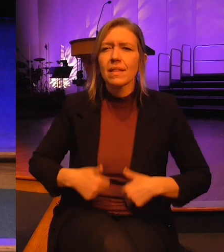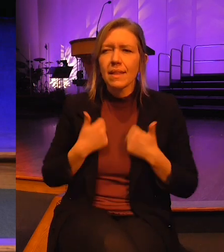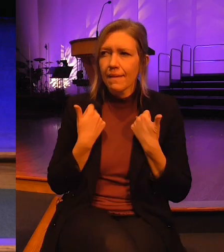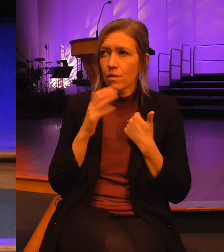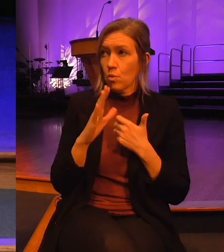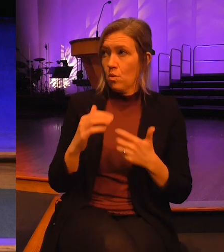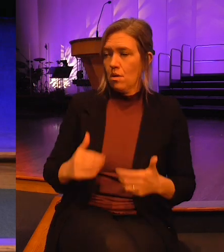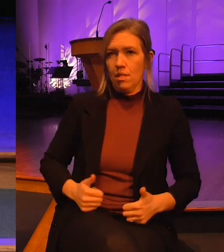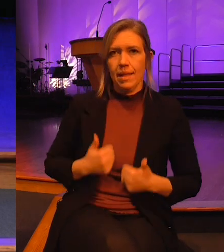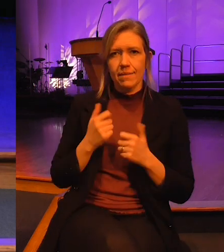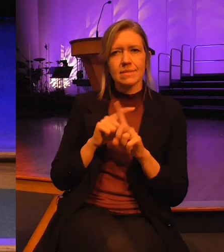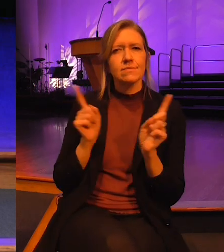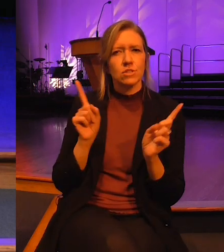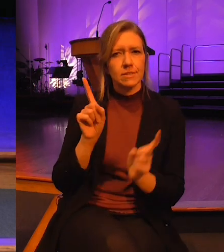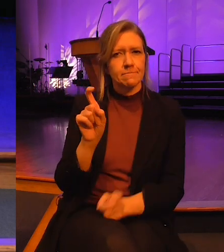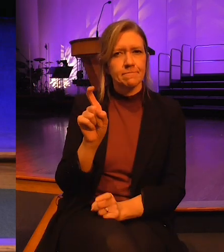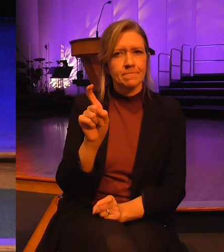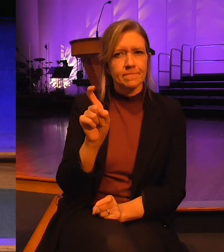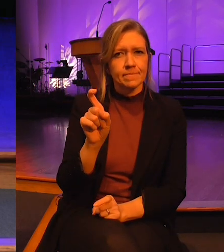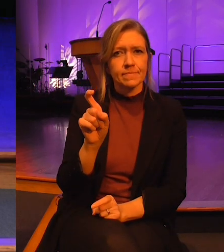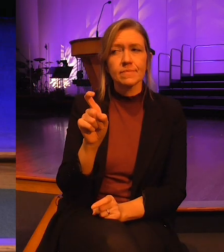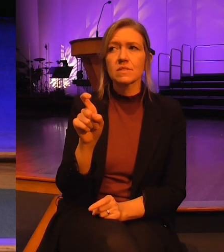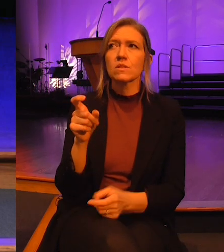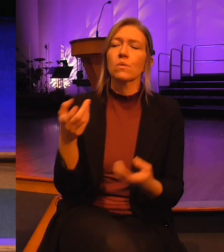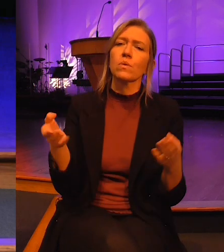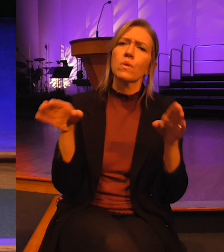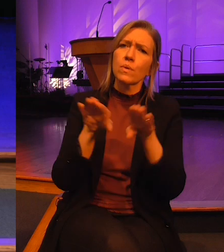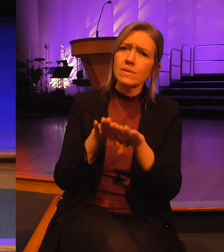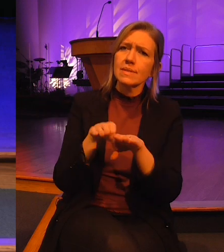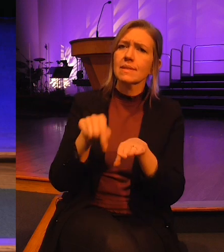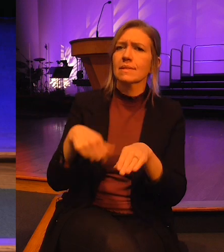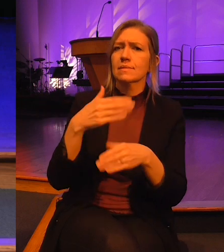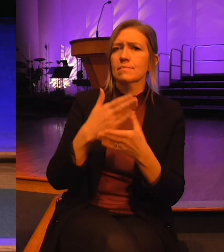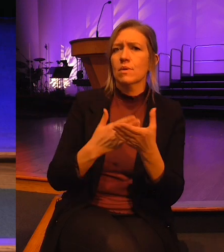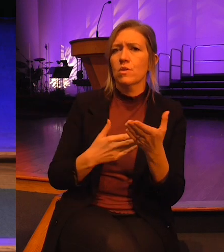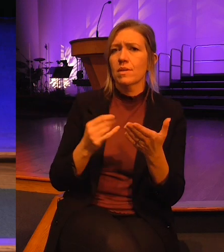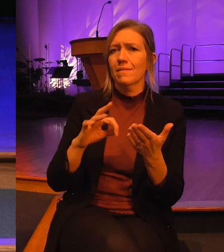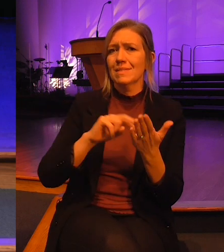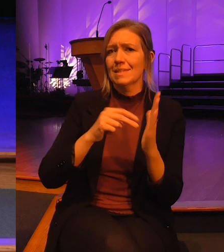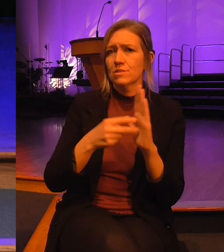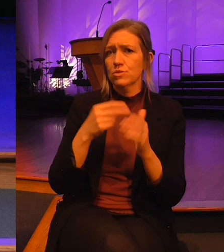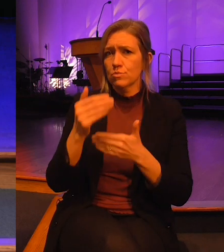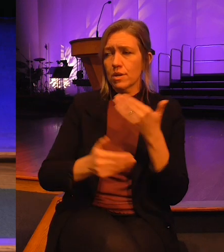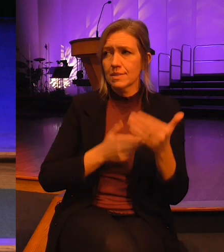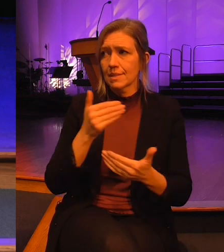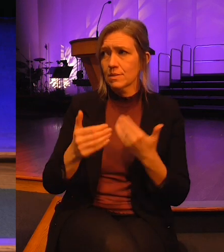y por eso al cerrar esta parte de nuestro proceso de intención hoy solo nos invito a reconocer